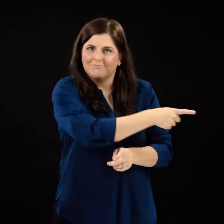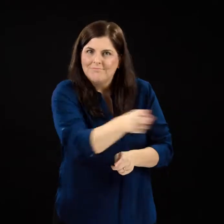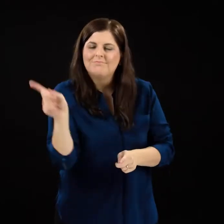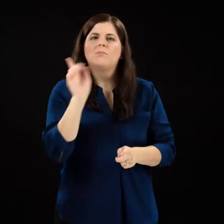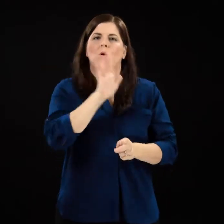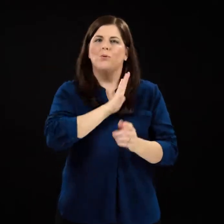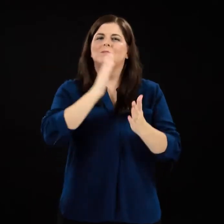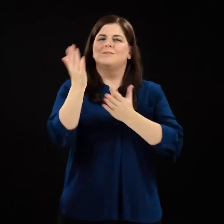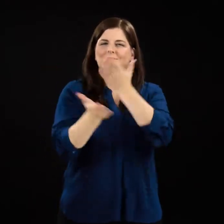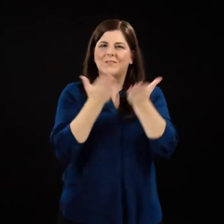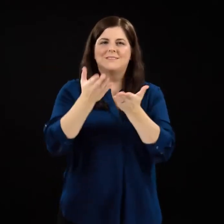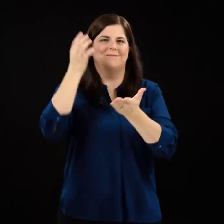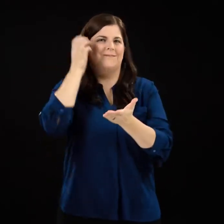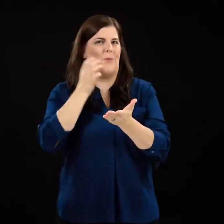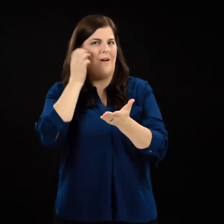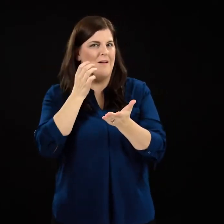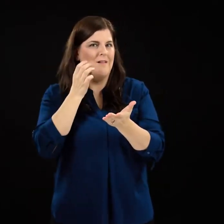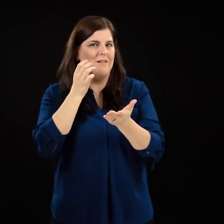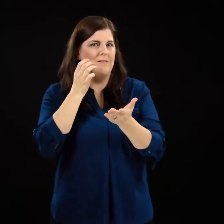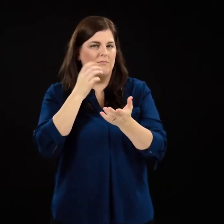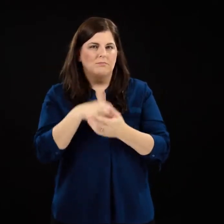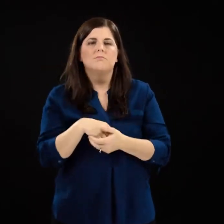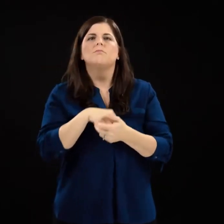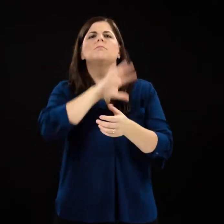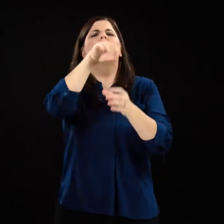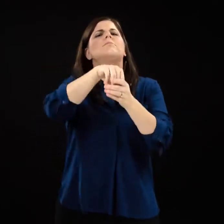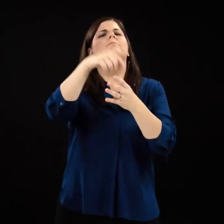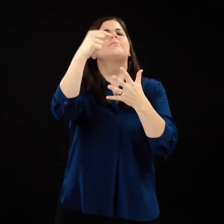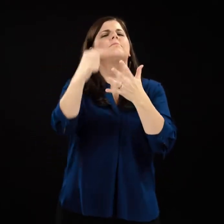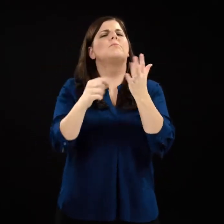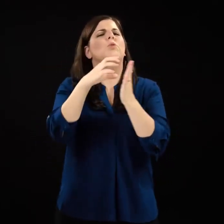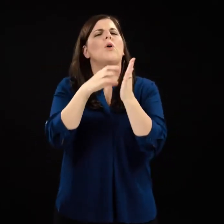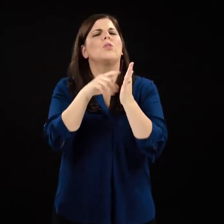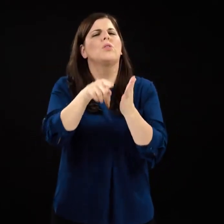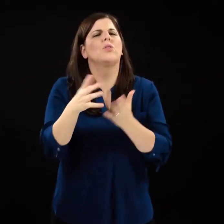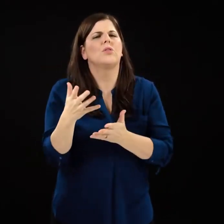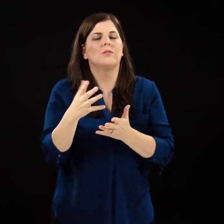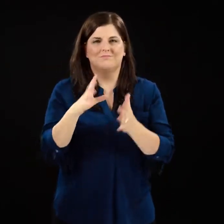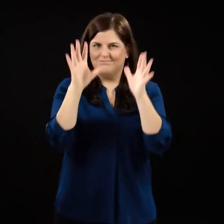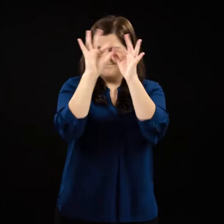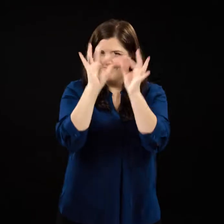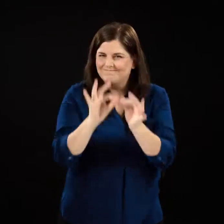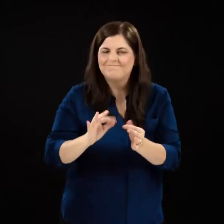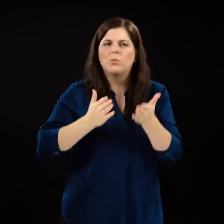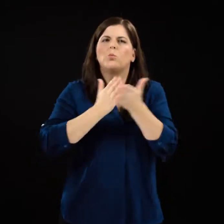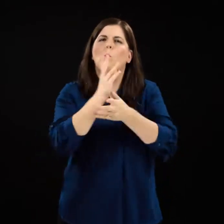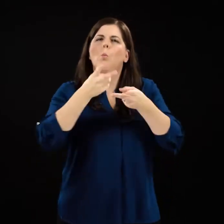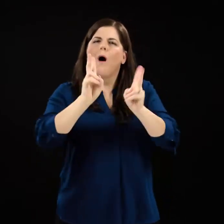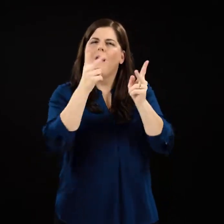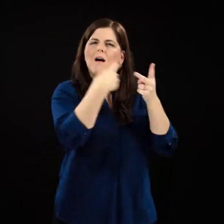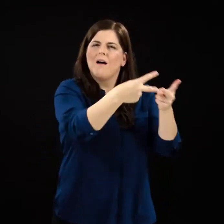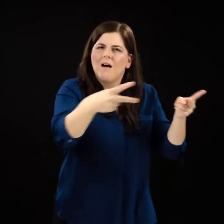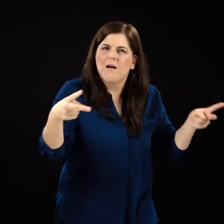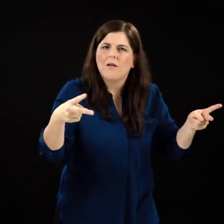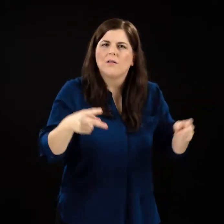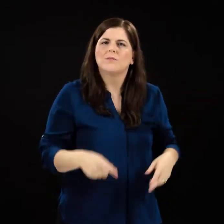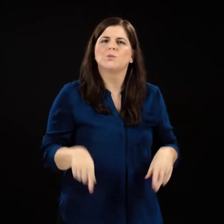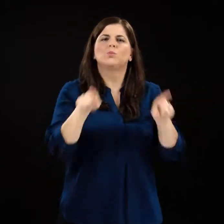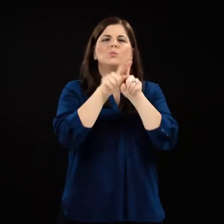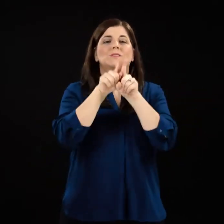Il décrit leurs droits, ainsi que les règles qui régissent les activités des fournisseurs de services sans fil